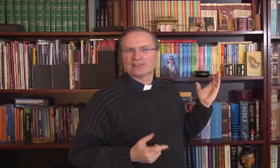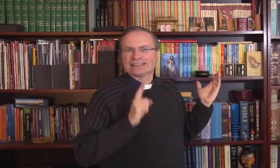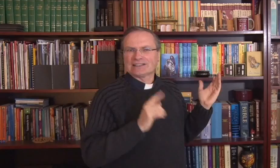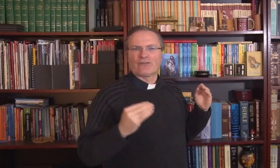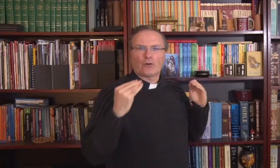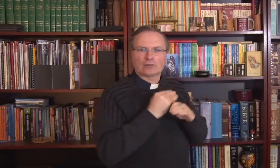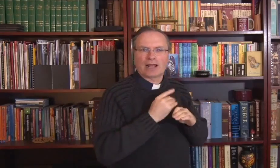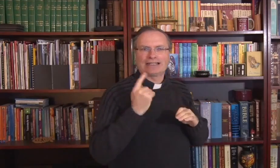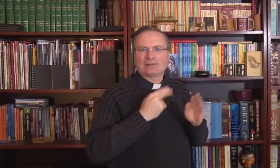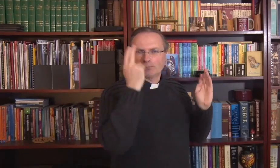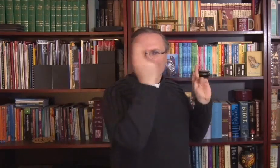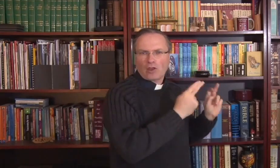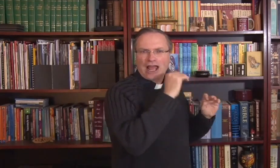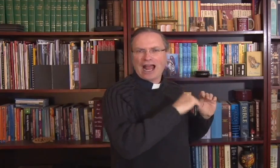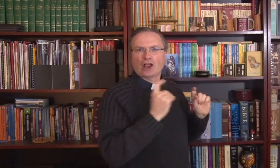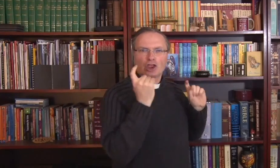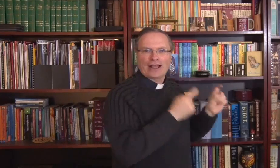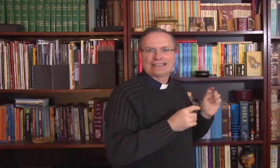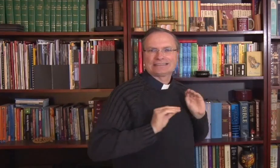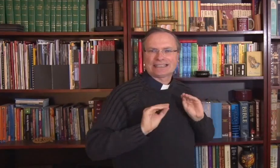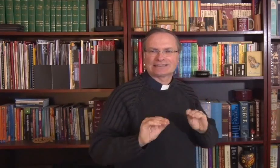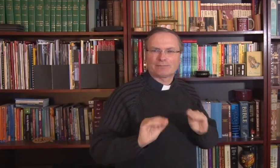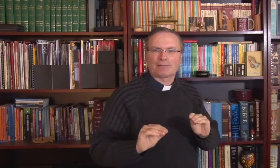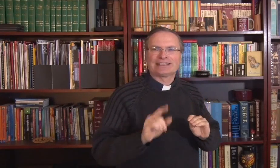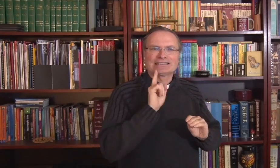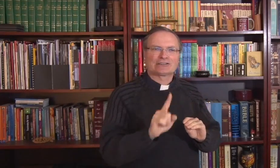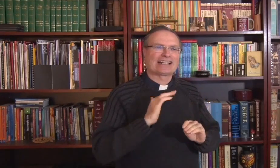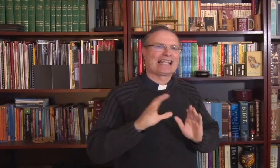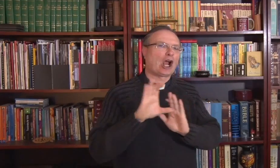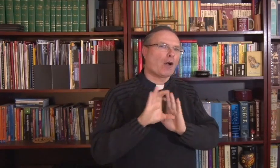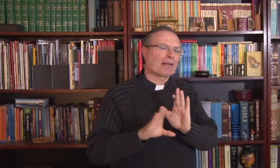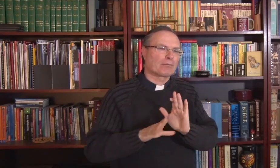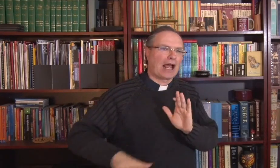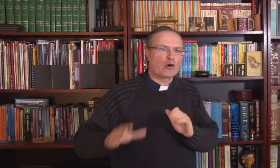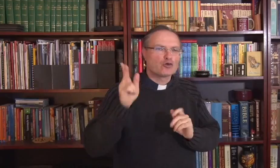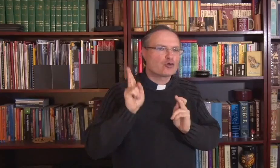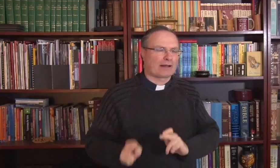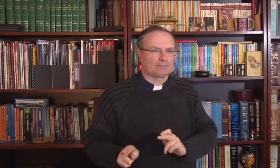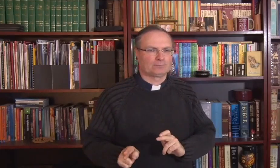C’est faussement qu’ils m’honorent en donnant des enseignements qui sont des commandements humains.